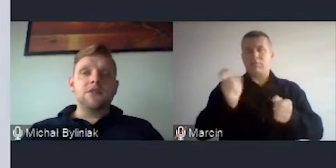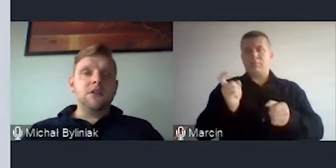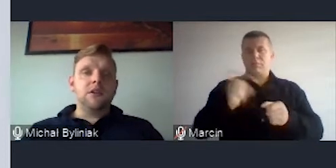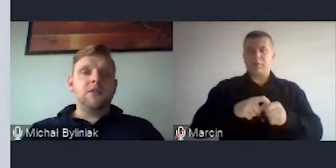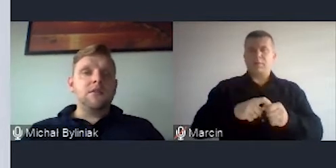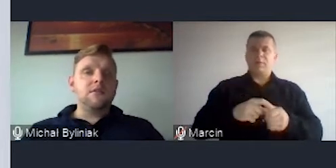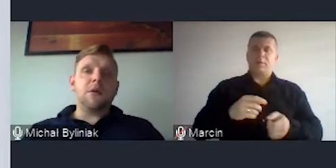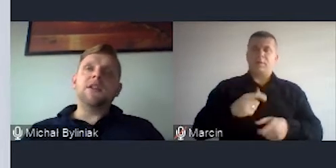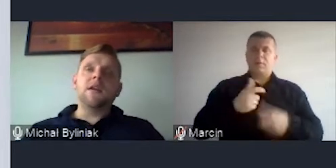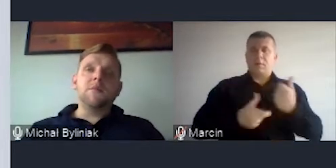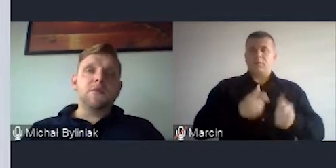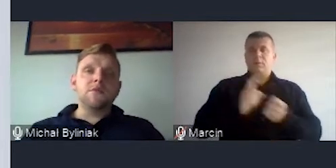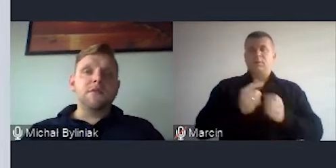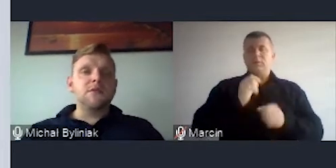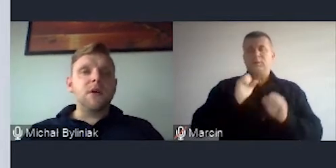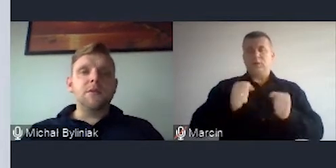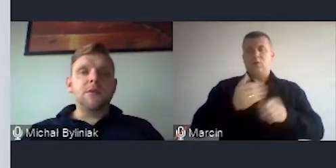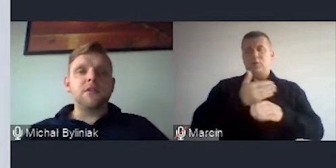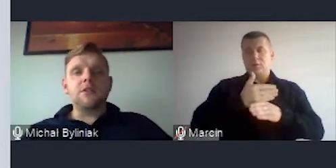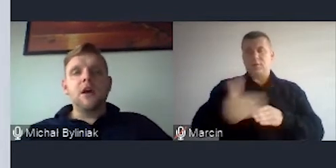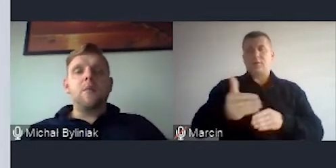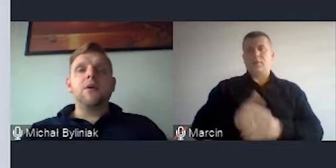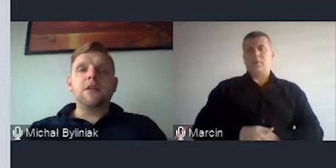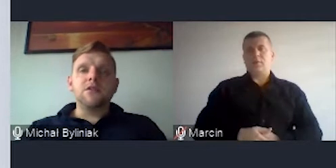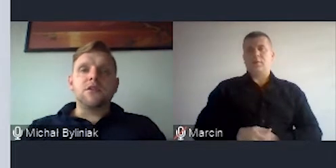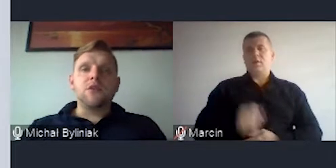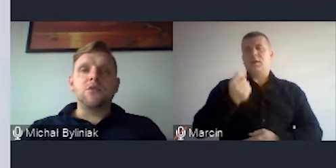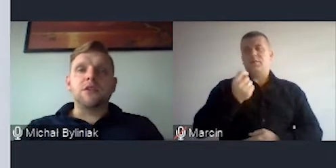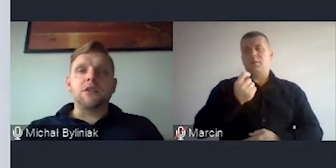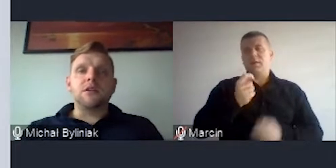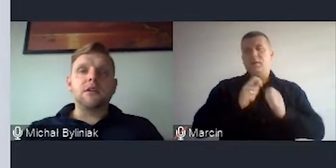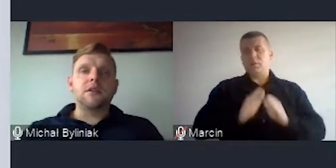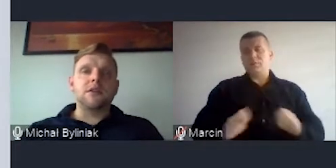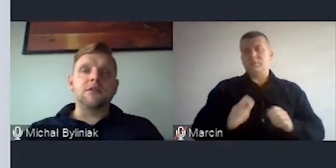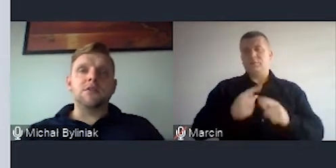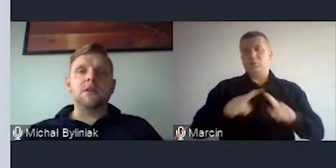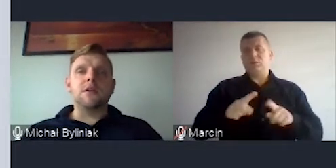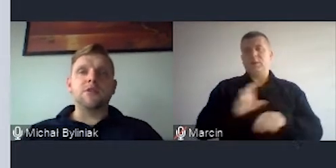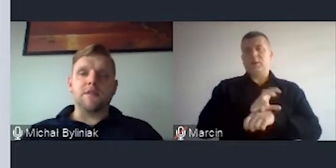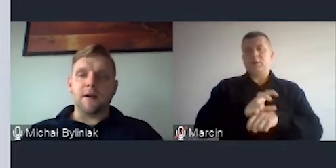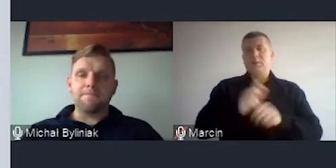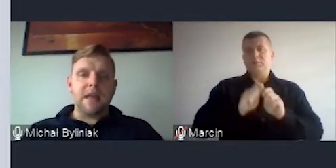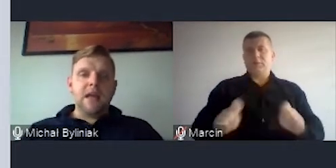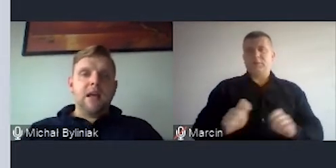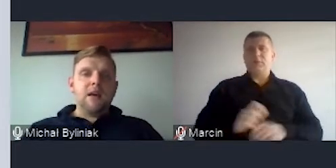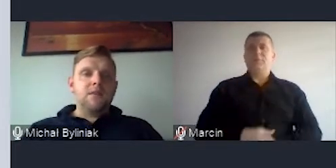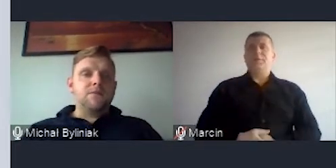czyli działamy dalej po prostu, ewentualnie po jakiś krótkich technicznych przerwach.